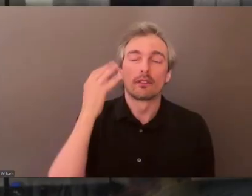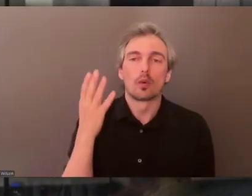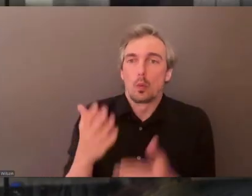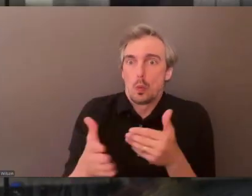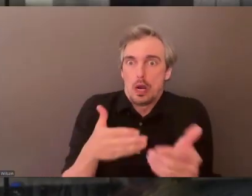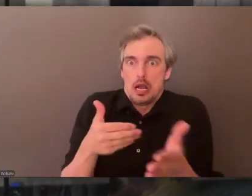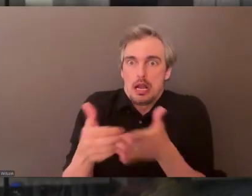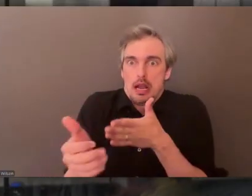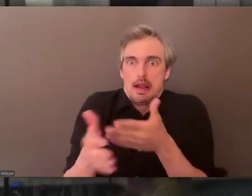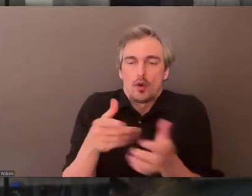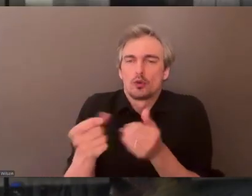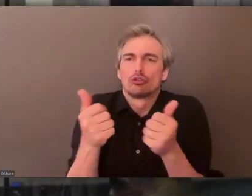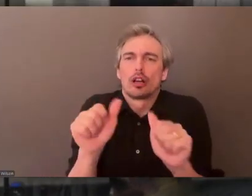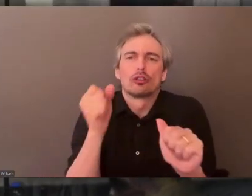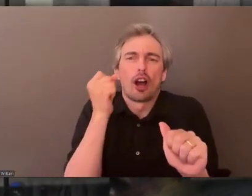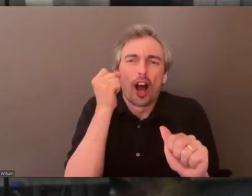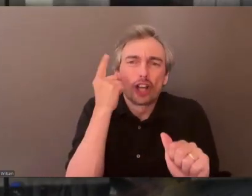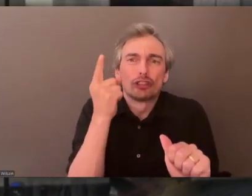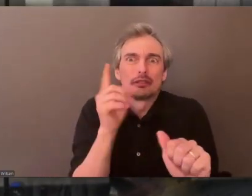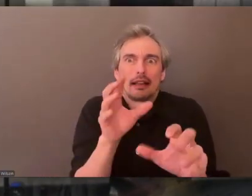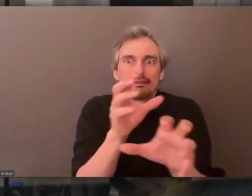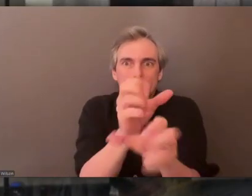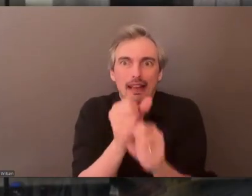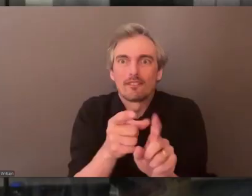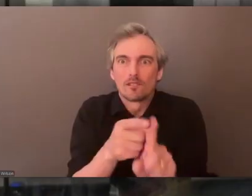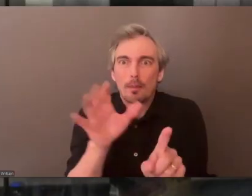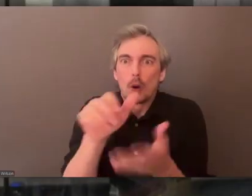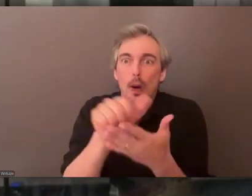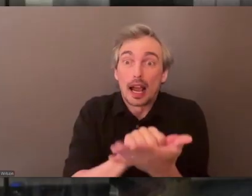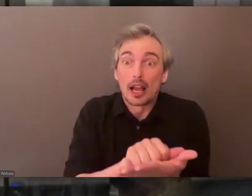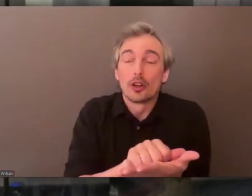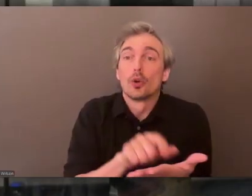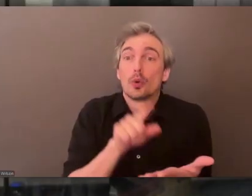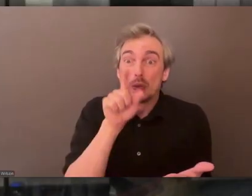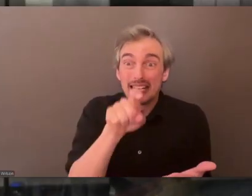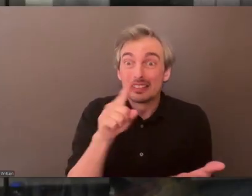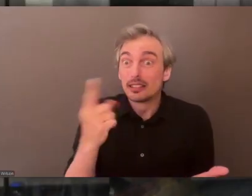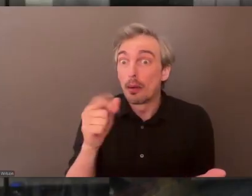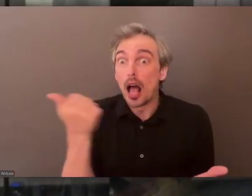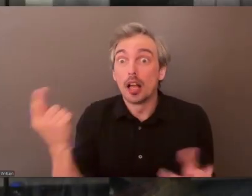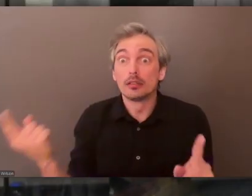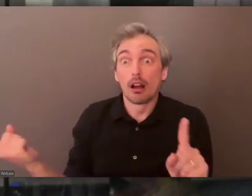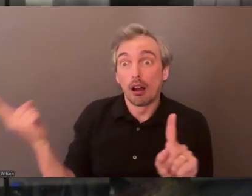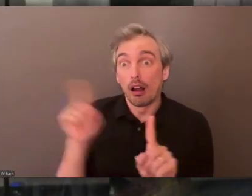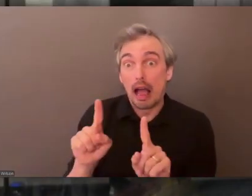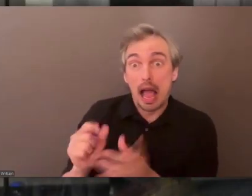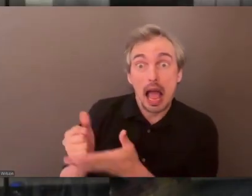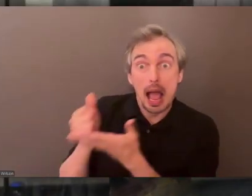の人の助けが必要なら、それはセキュリティ侵害であり、セキュリティリスクです。 いいですか？